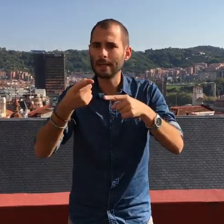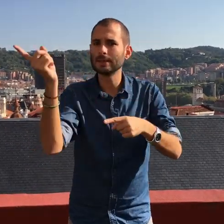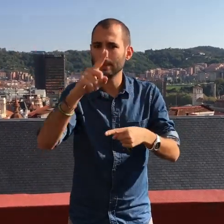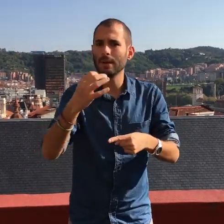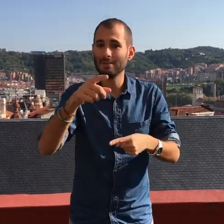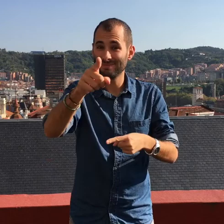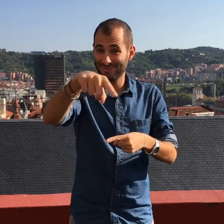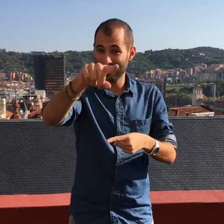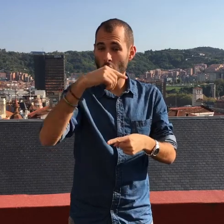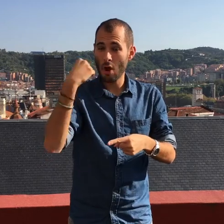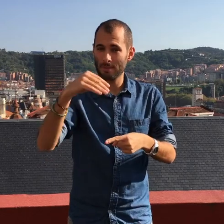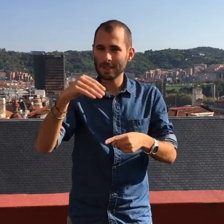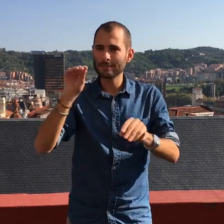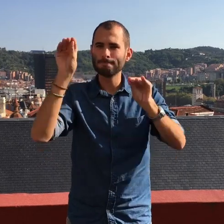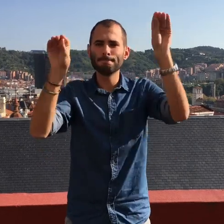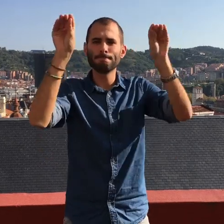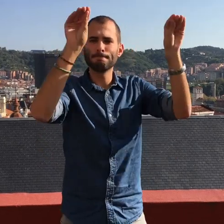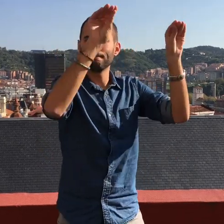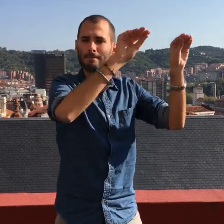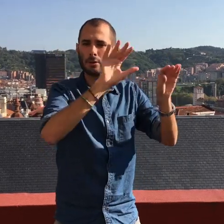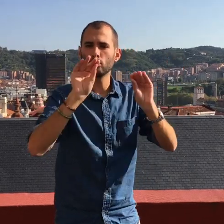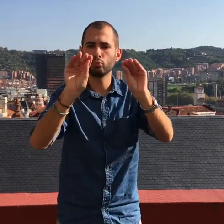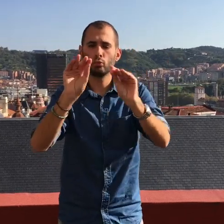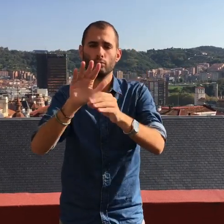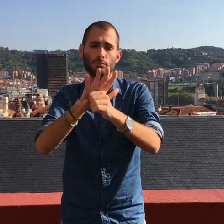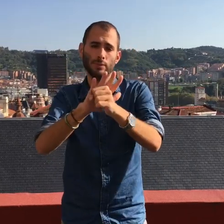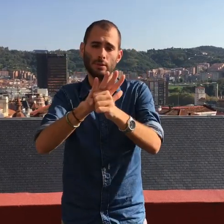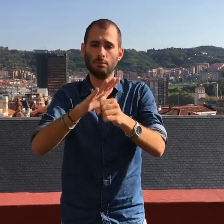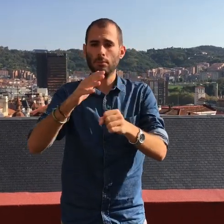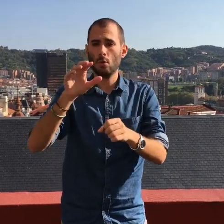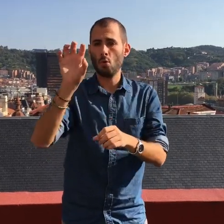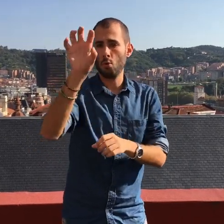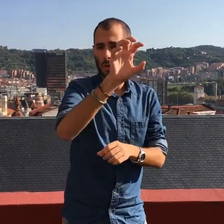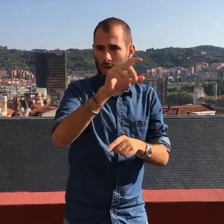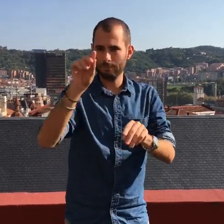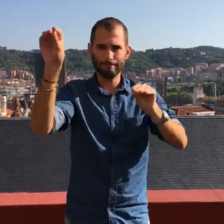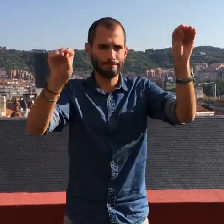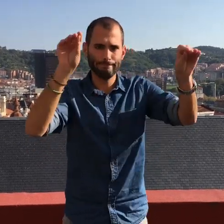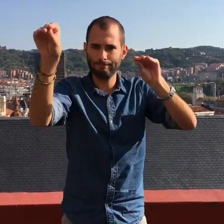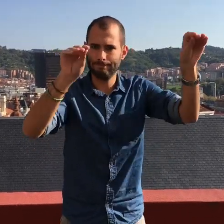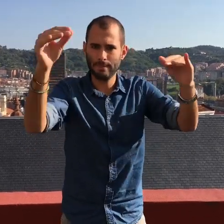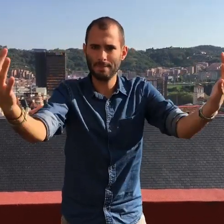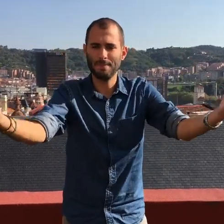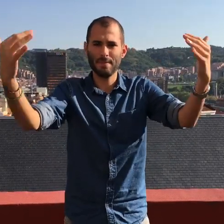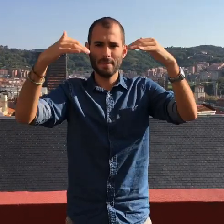Además, queremos destacar vuestra movilización juvenil en cada Comunidad Autónoma,